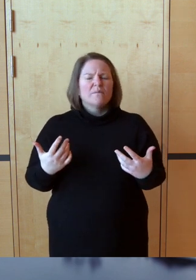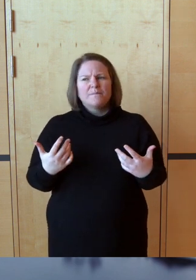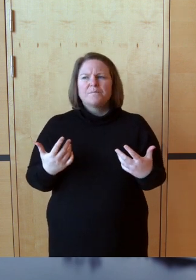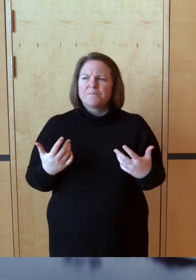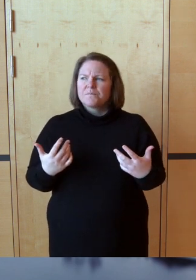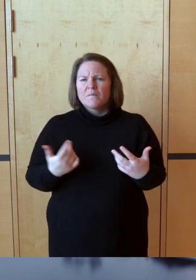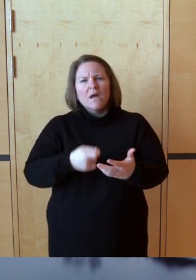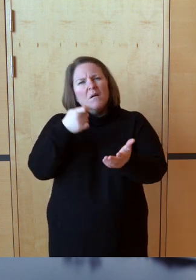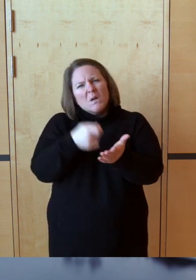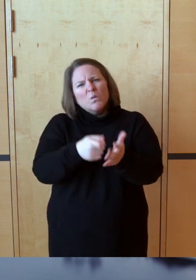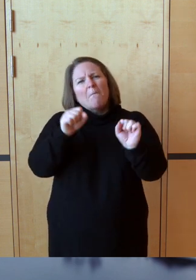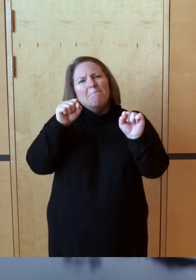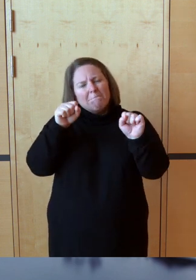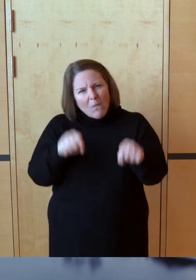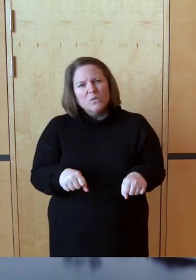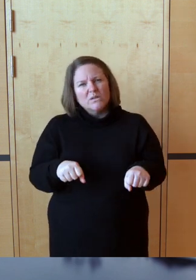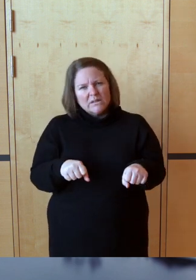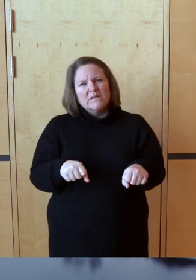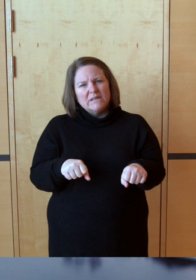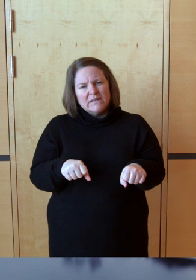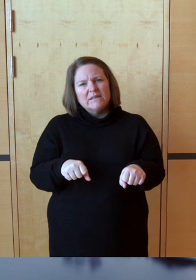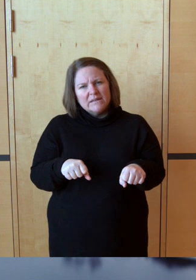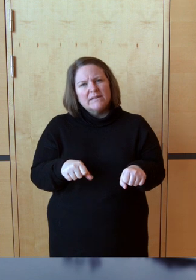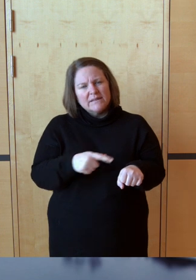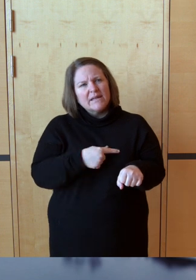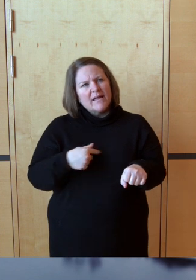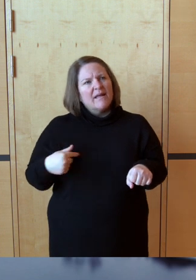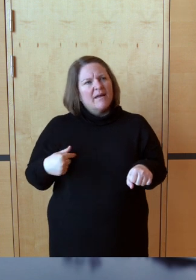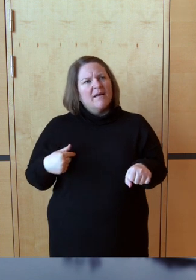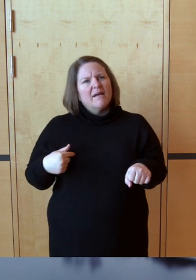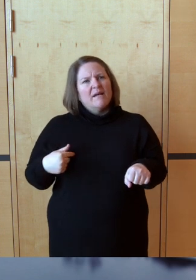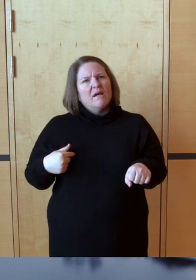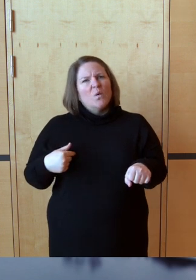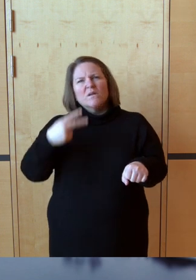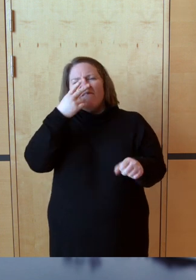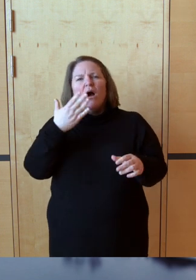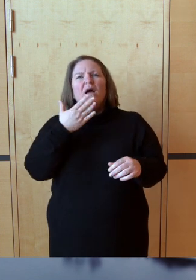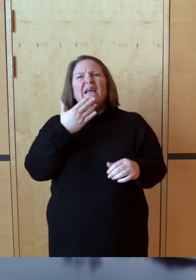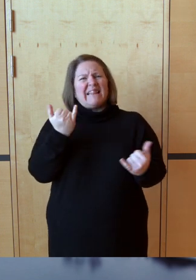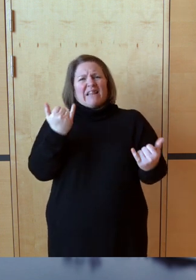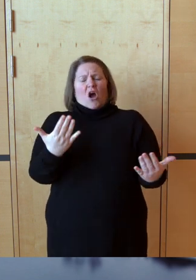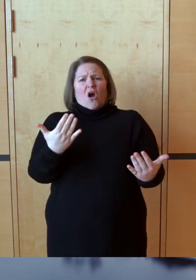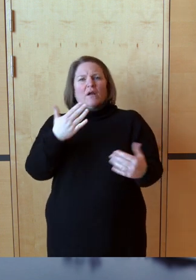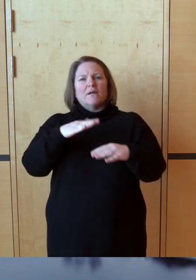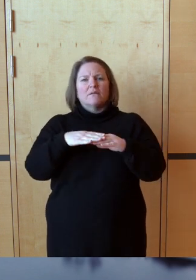Någonstans på basen av vad som de facto är mest lämpligt i nuläget Överskådlig tid